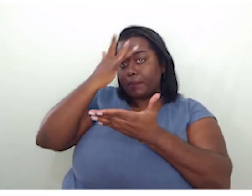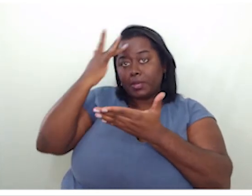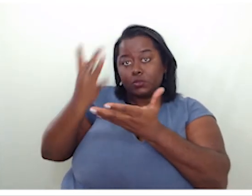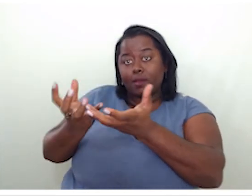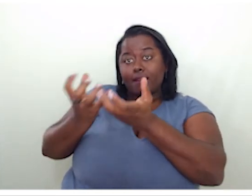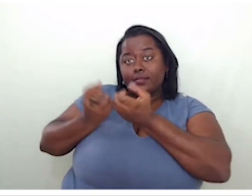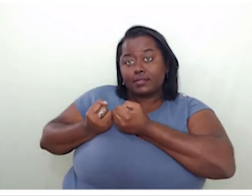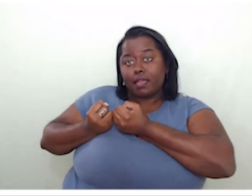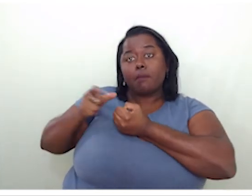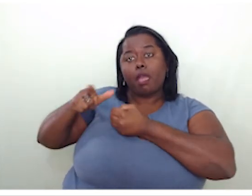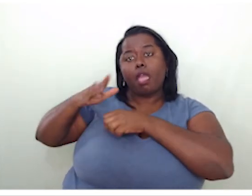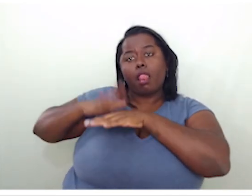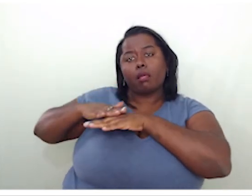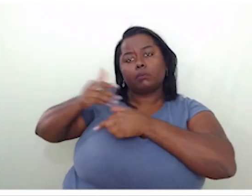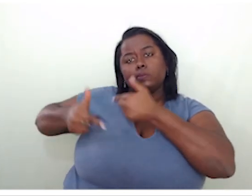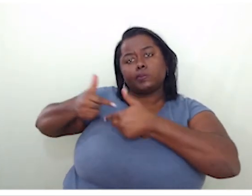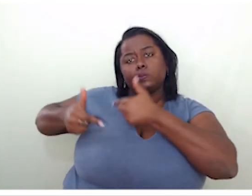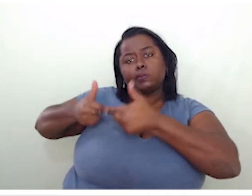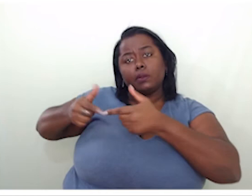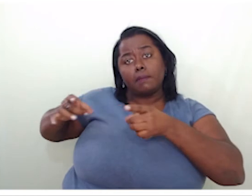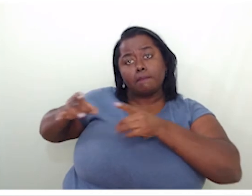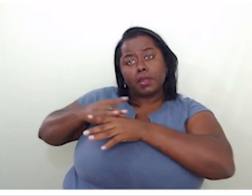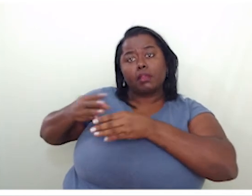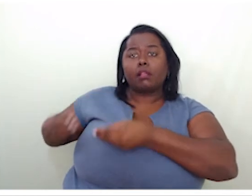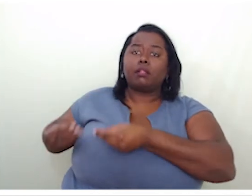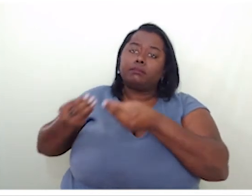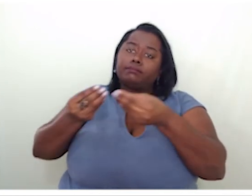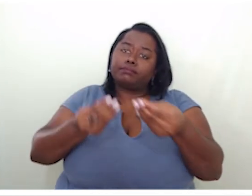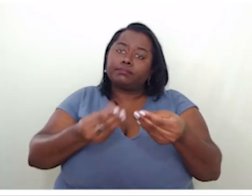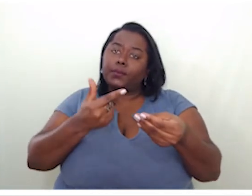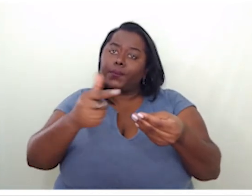de manera que la flexibilidad del proceso se vuelva autodirigida.